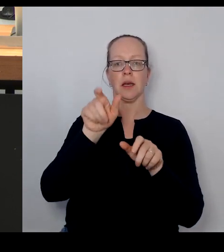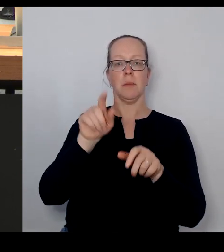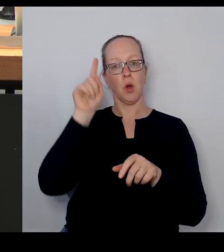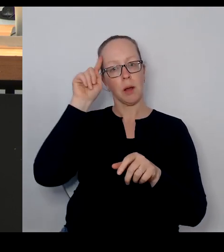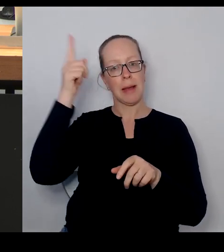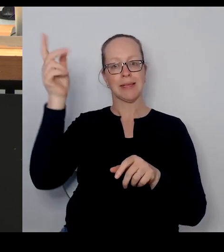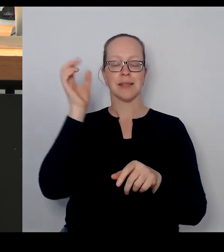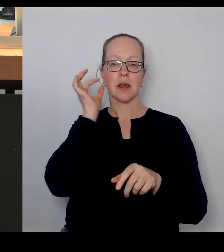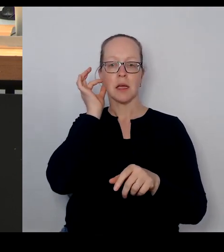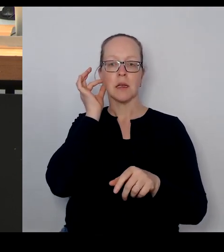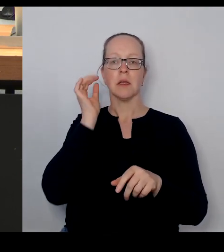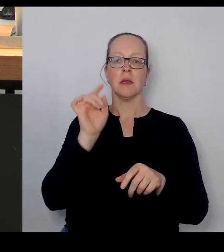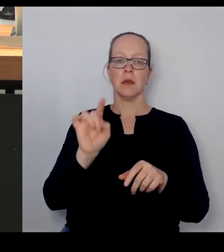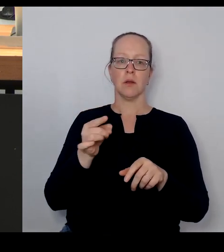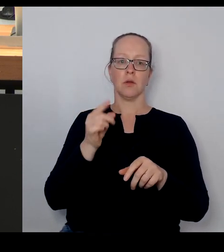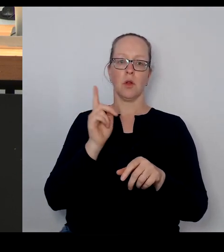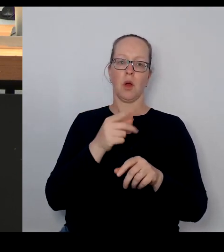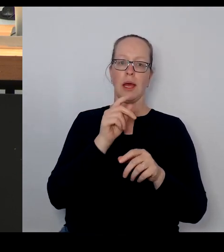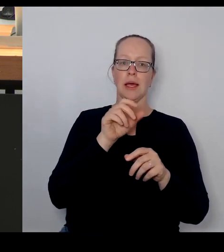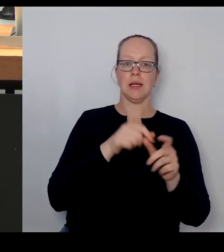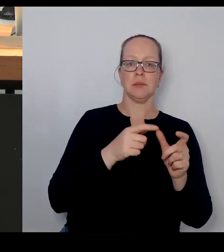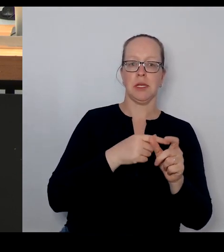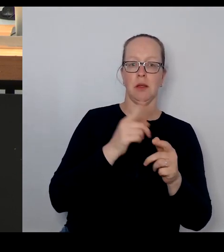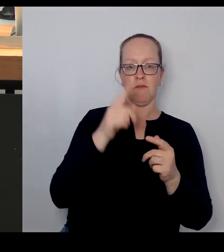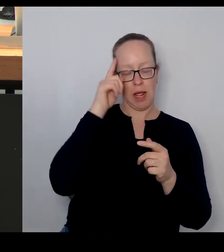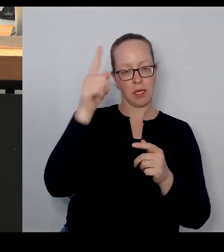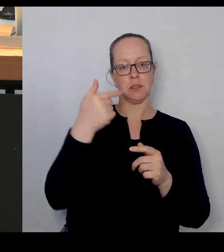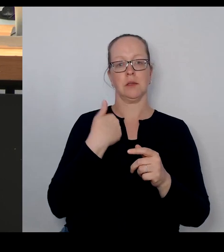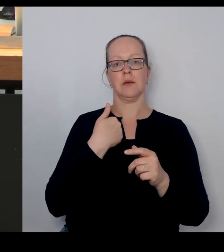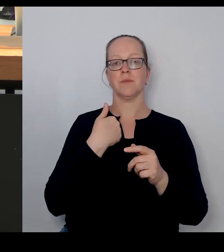in die Hand der Stadt. Jawohl, richtig Recht hat sie.